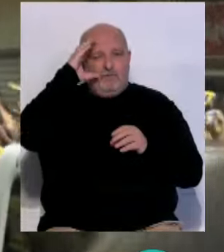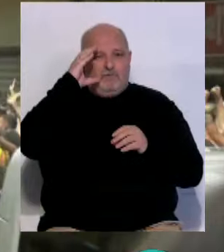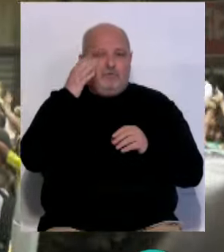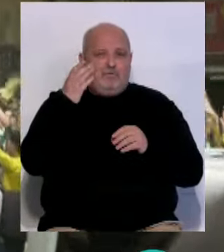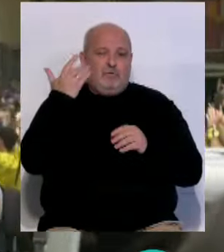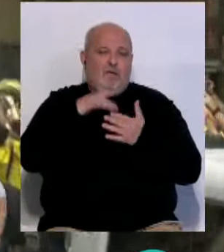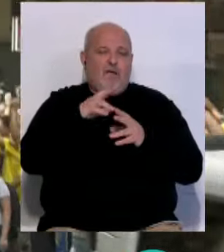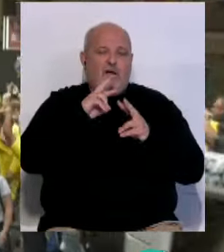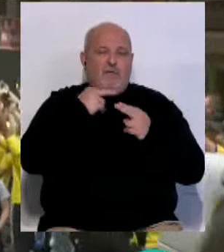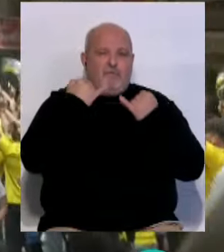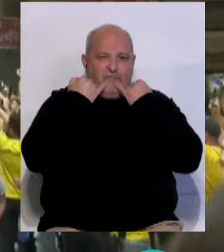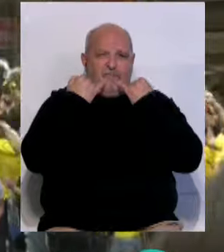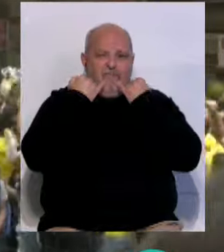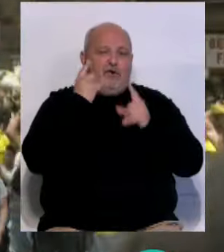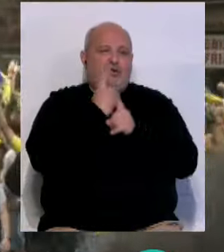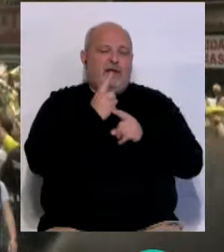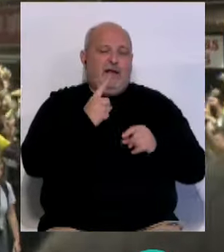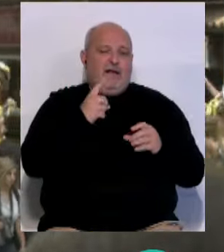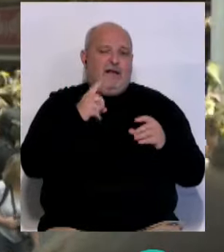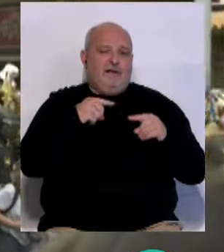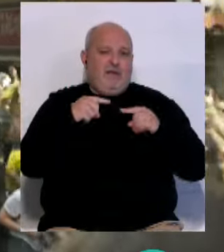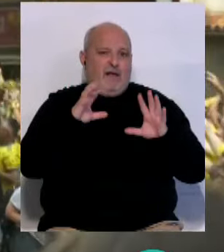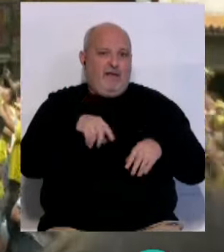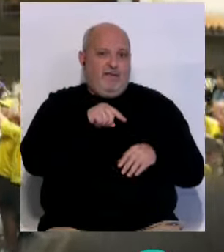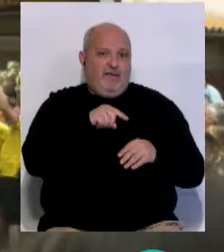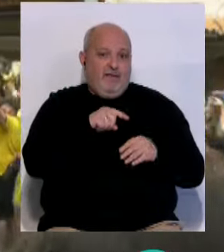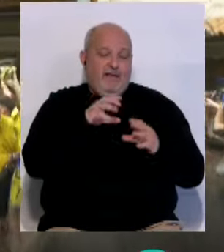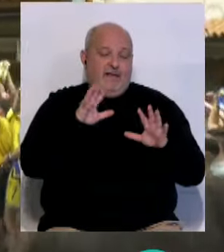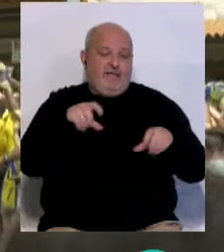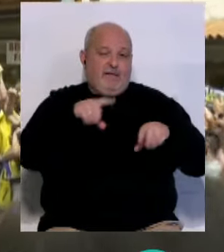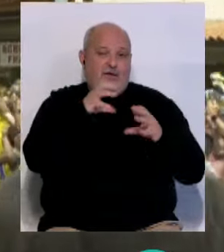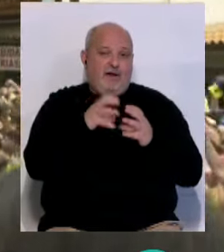el entrenador allí en Granada por lo tanto en el momento que que aquí las cosas no no rueden bien